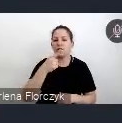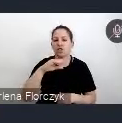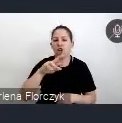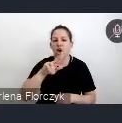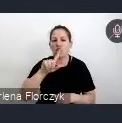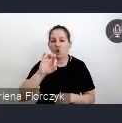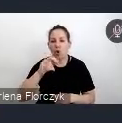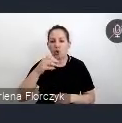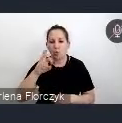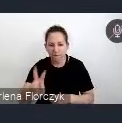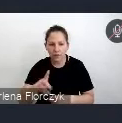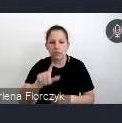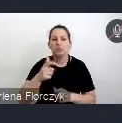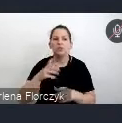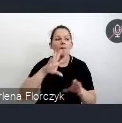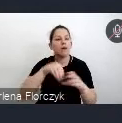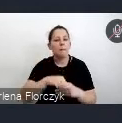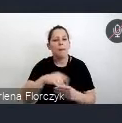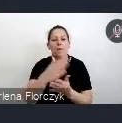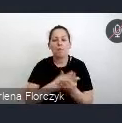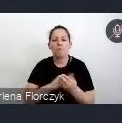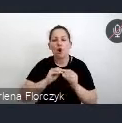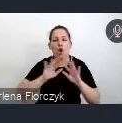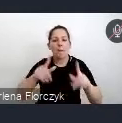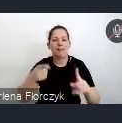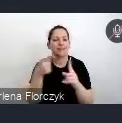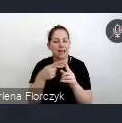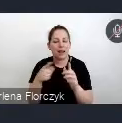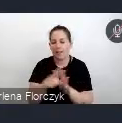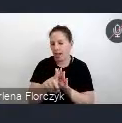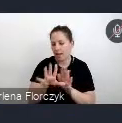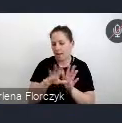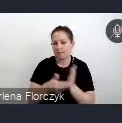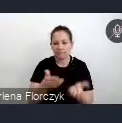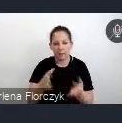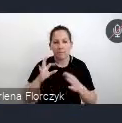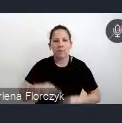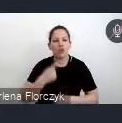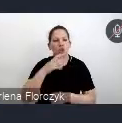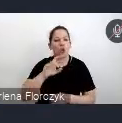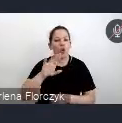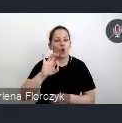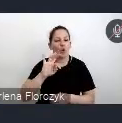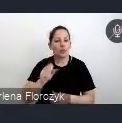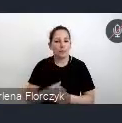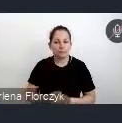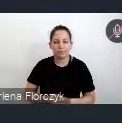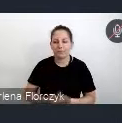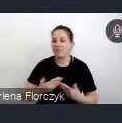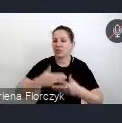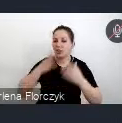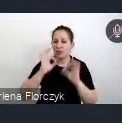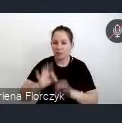w ramach programu Globalne Cele dla Miast. Pani Doroto, zapraszamy. Dzień dobry, witam bardzo serdecznie,